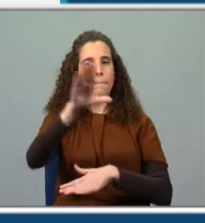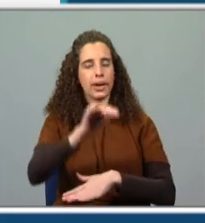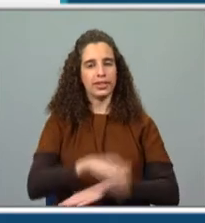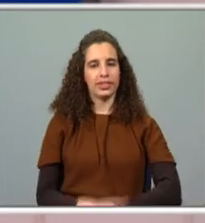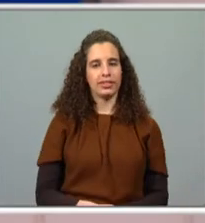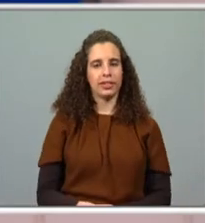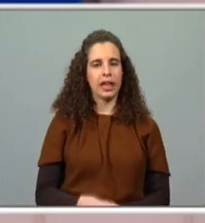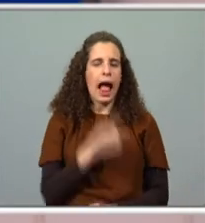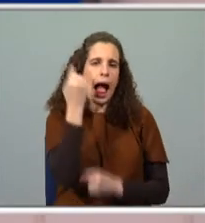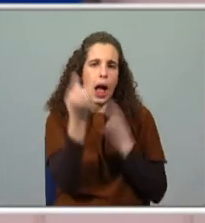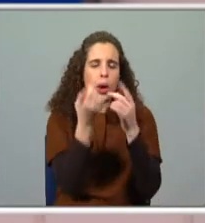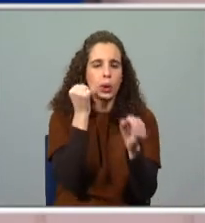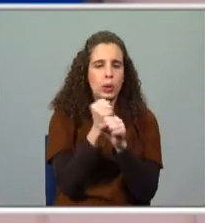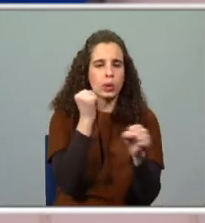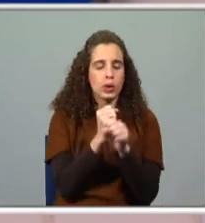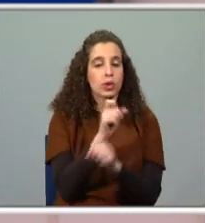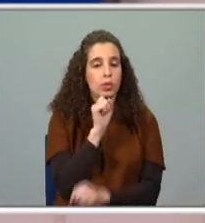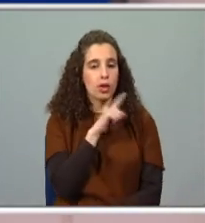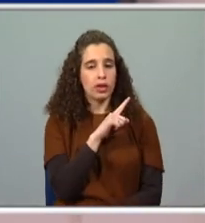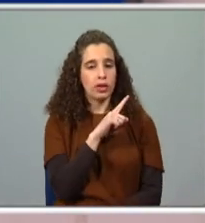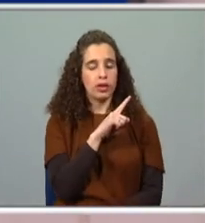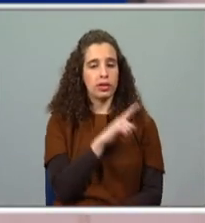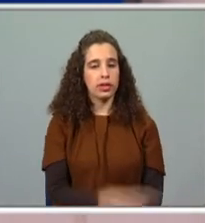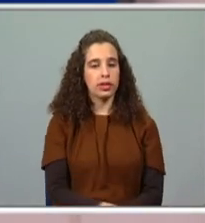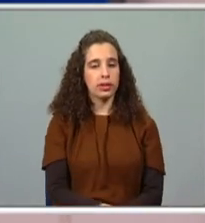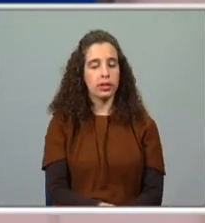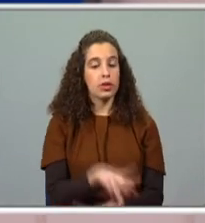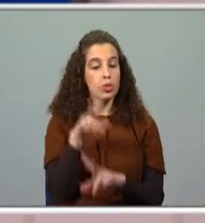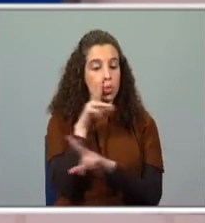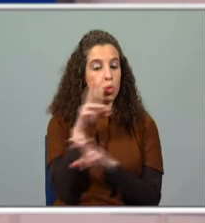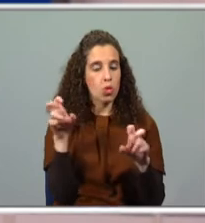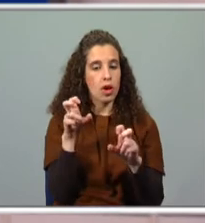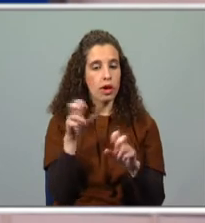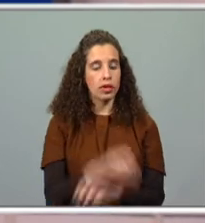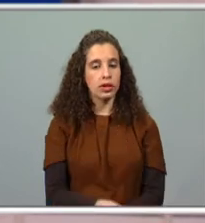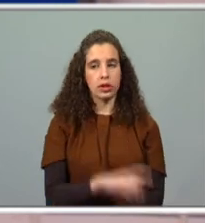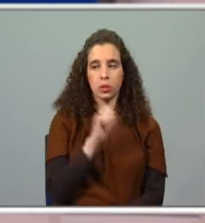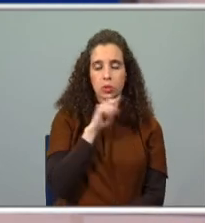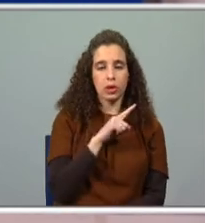alguns exercícios em que possamos encontrar em que possamos depois 一些我們可以做的練習找到我們以後可以找到的地方